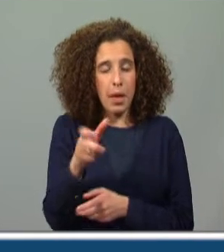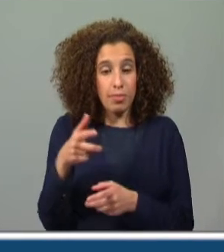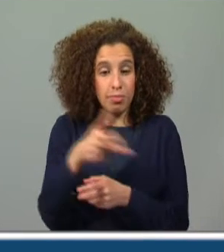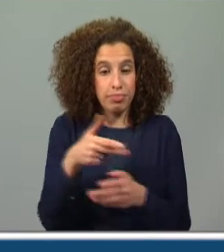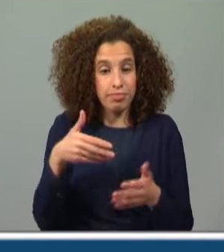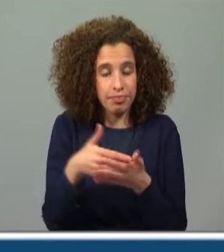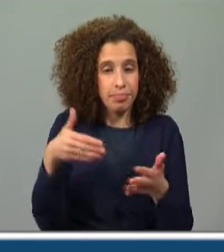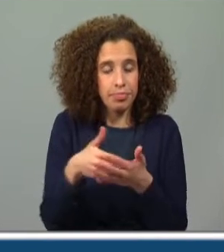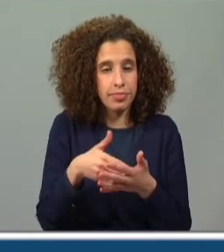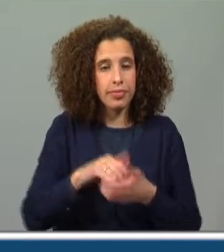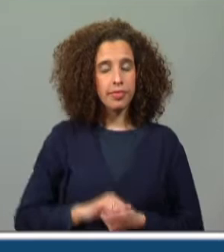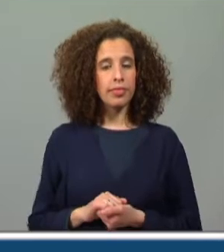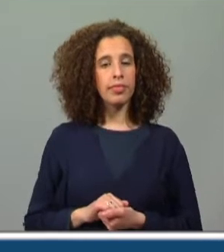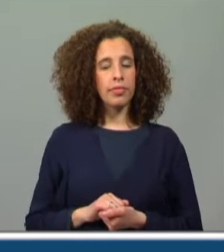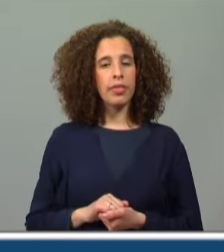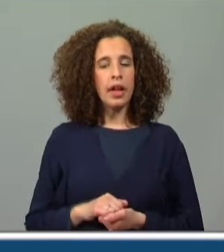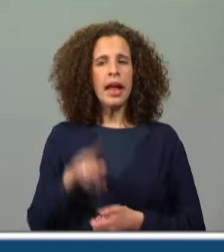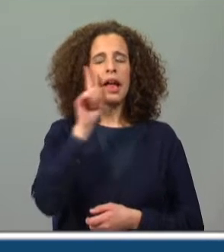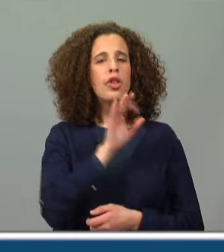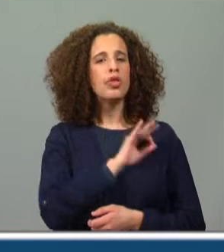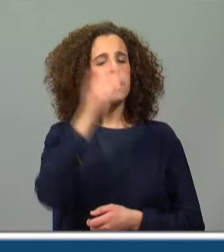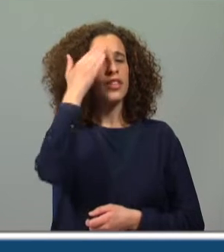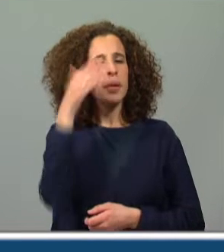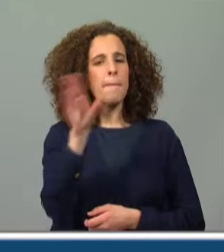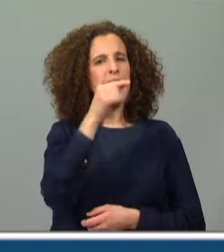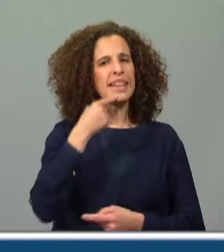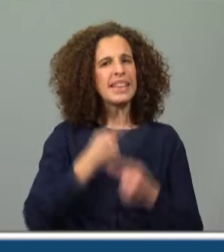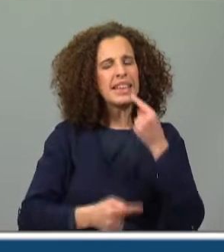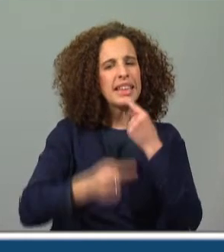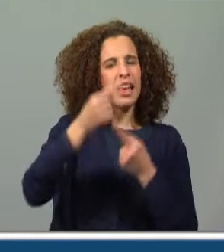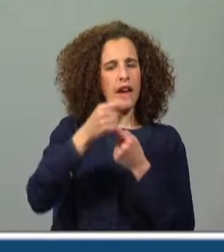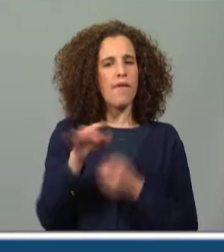curiosidades a senhora achava cada vez mais estranho o fato de não estar 你每次發現的好奇心奇怪的事實，它不是